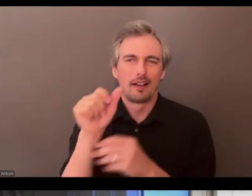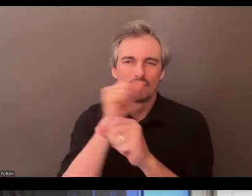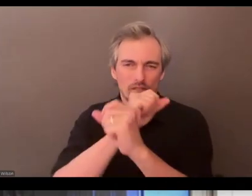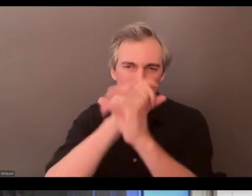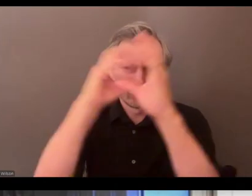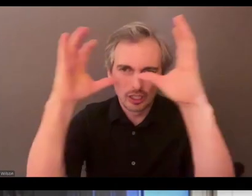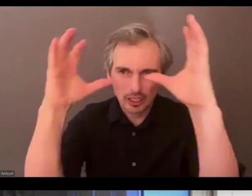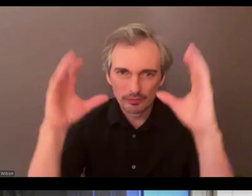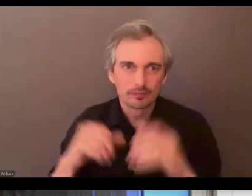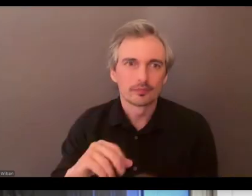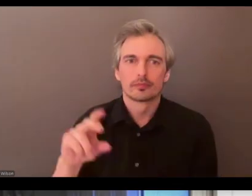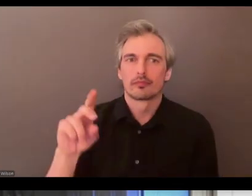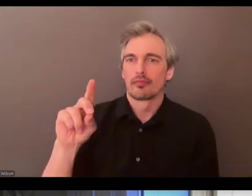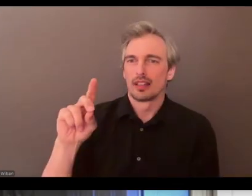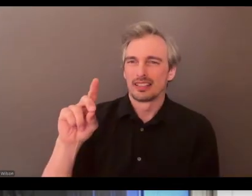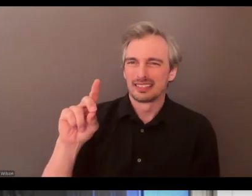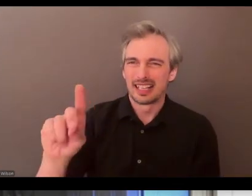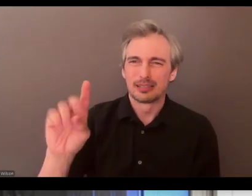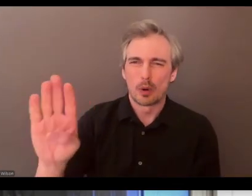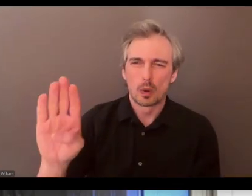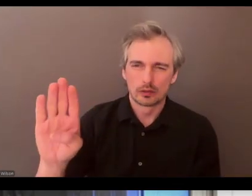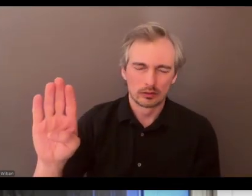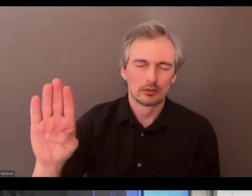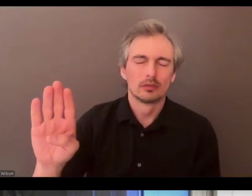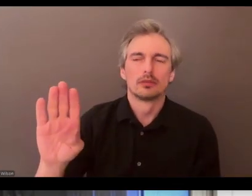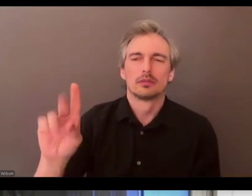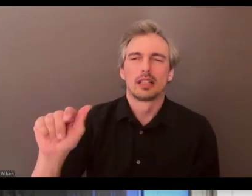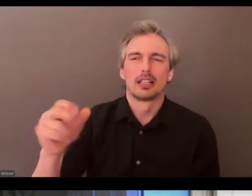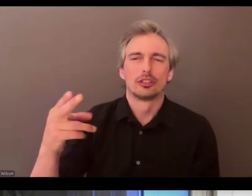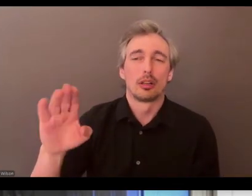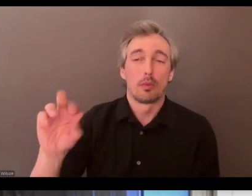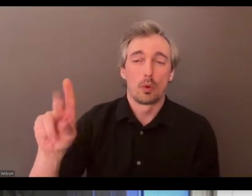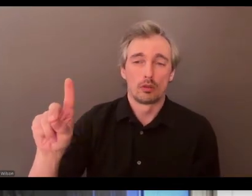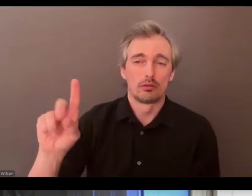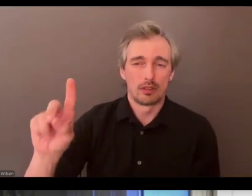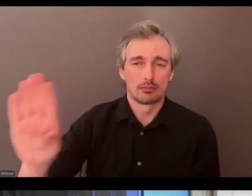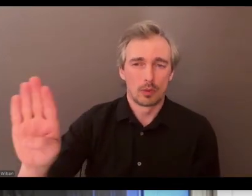チャ ートを論理的なグル ープに整理して、スト ーリ ーを伝えましょう。